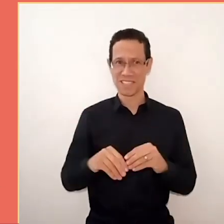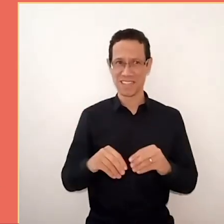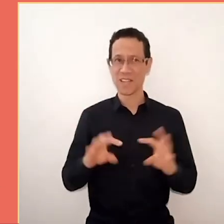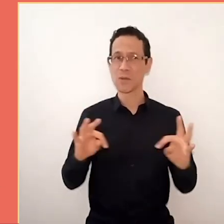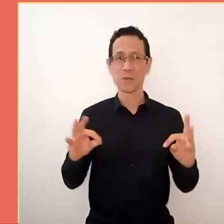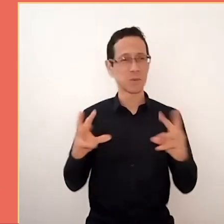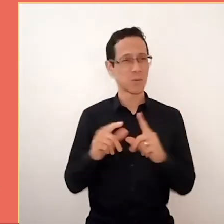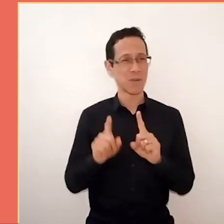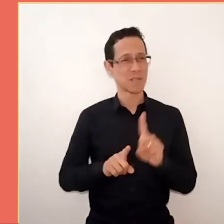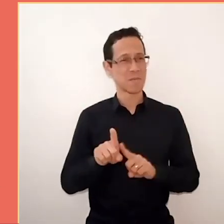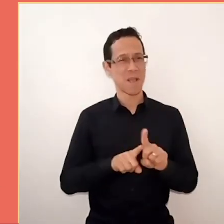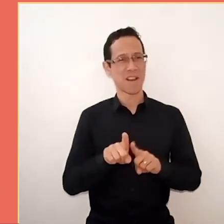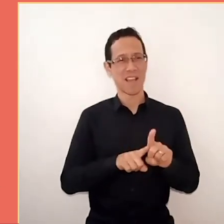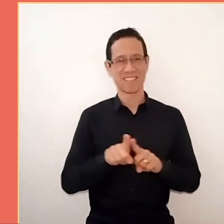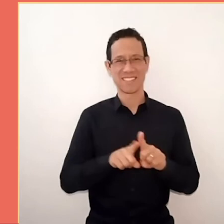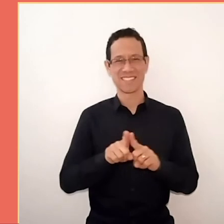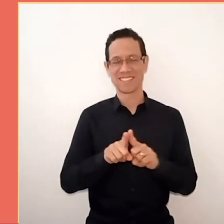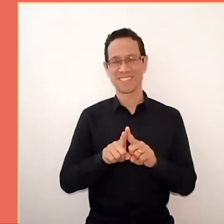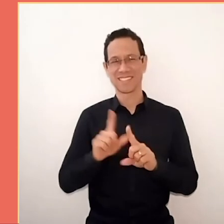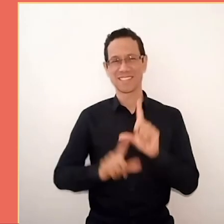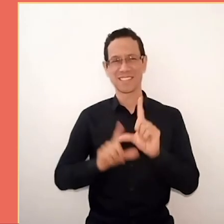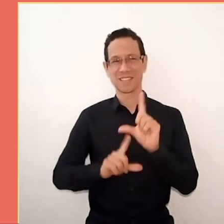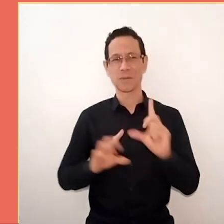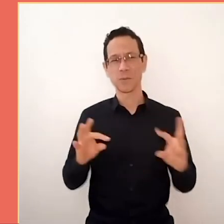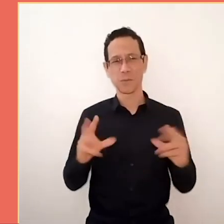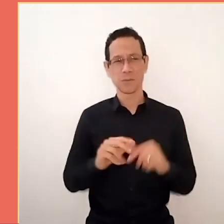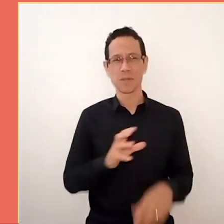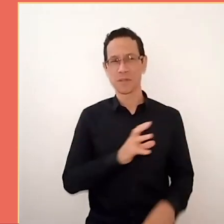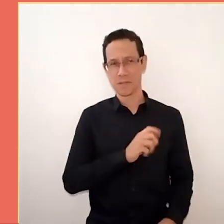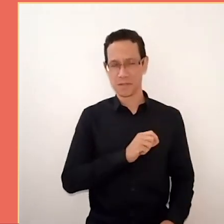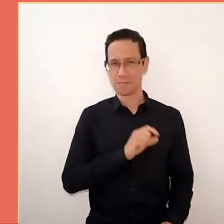pela literatura, estamos todos irmanados por estas portas